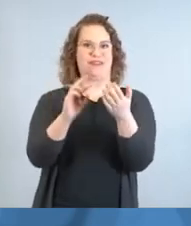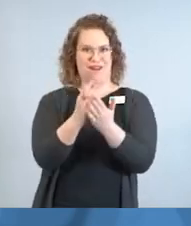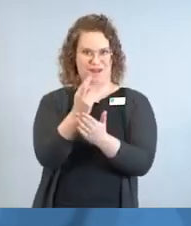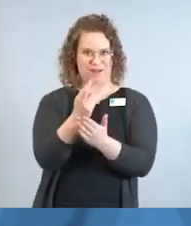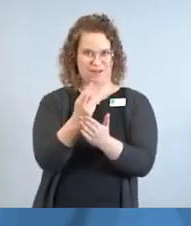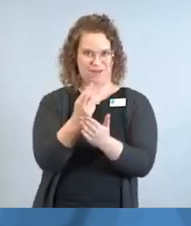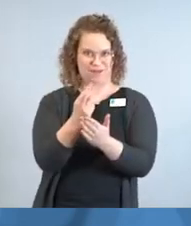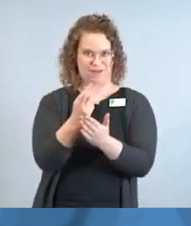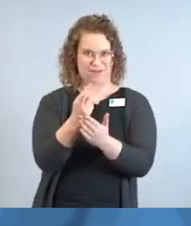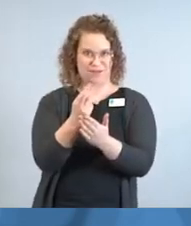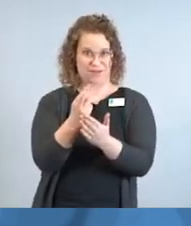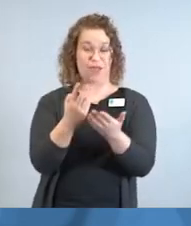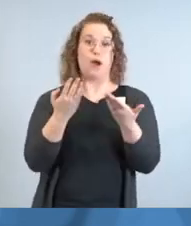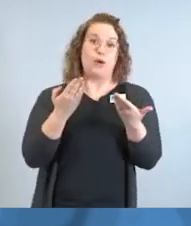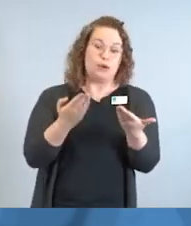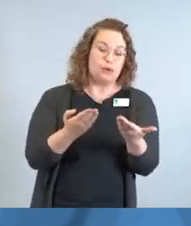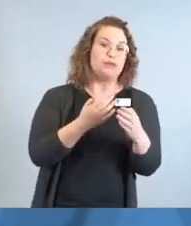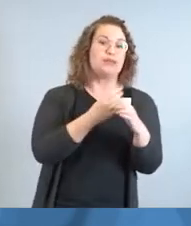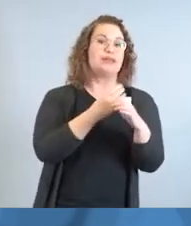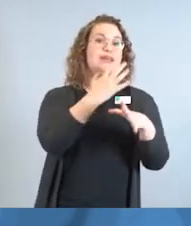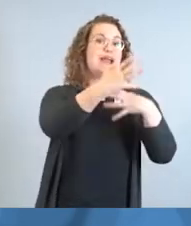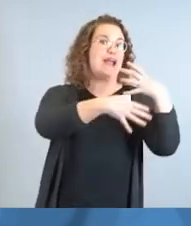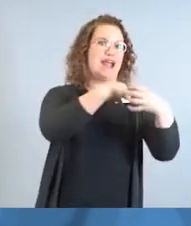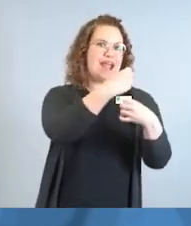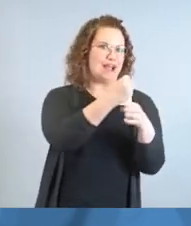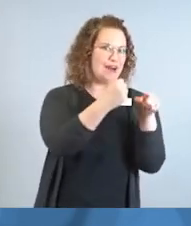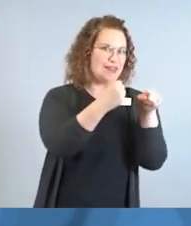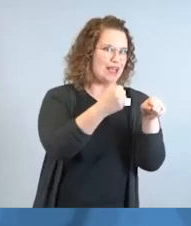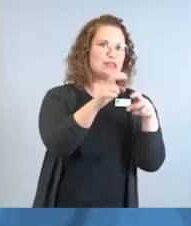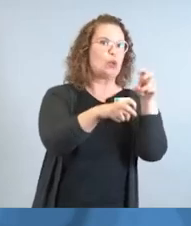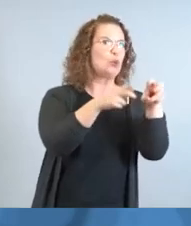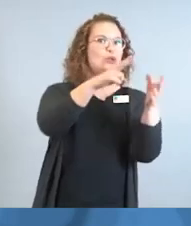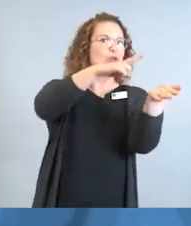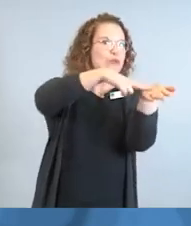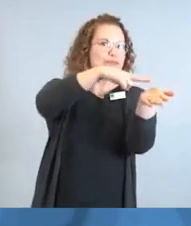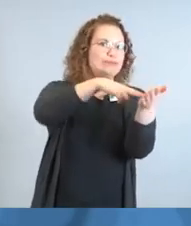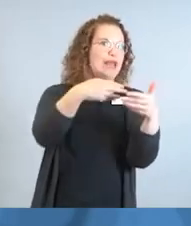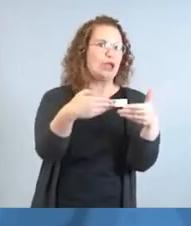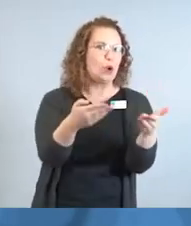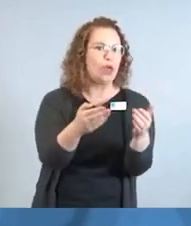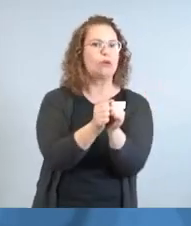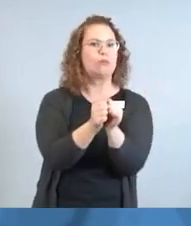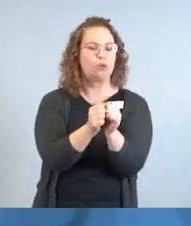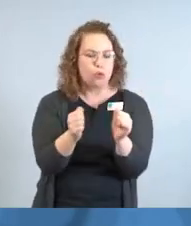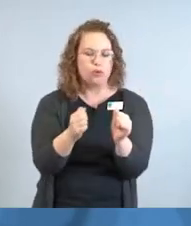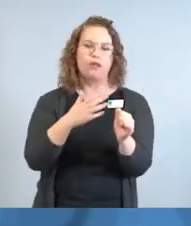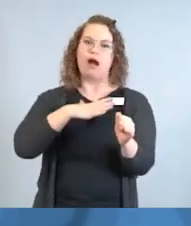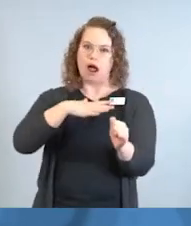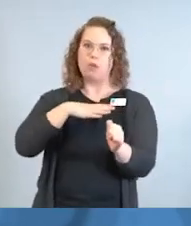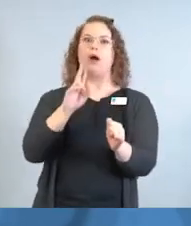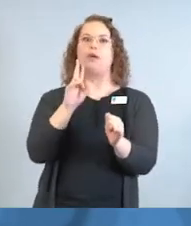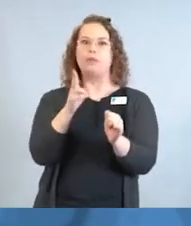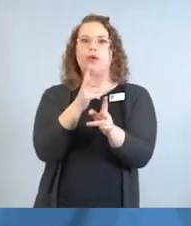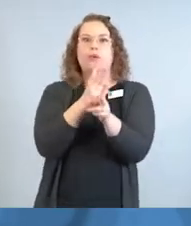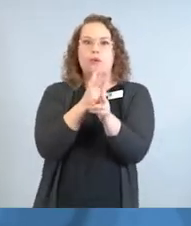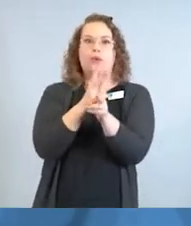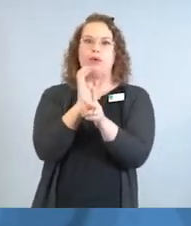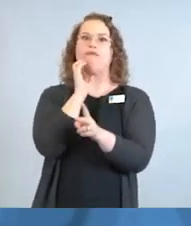Iso-Britanniasta meillä ei ole siitä mitään näyttöä, mutta jos elämme varovaisuusperiaatteen mukaan, voimme tehdä näin.